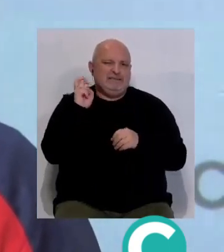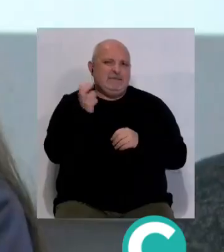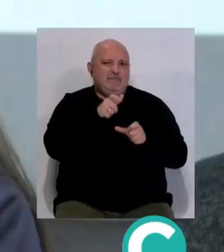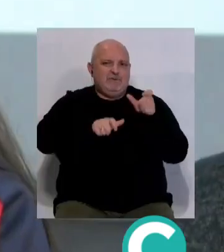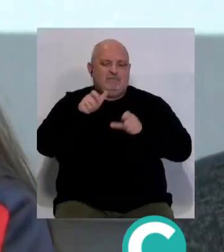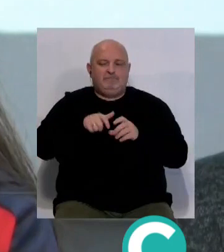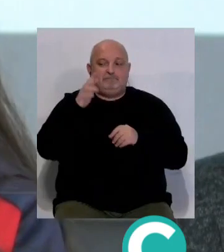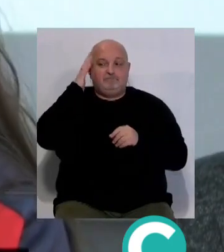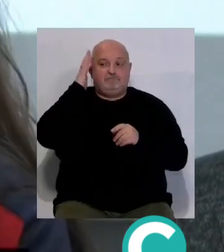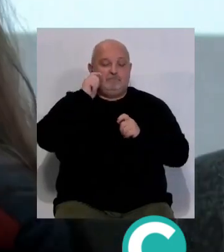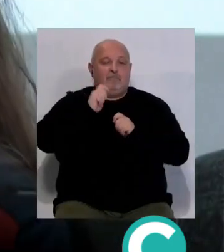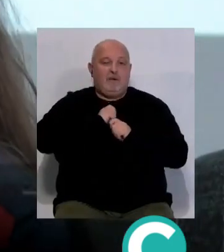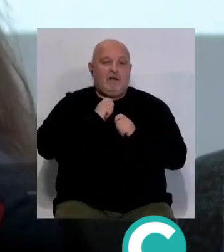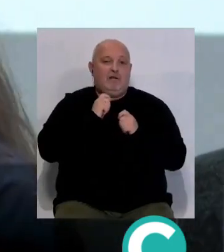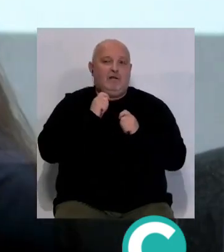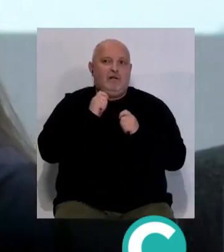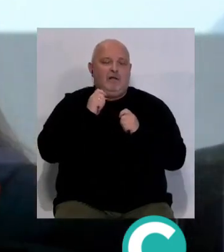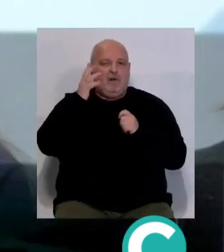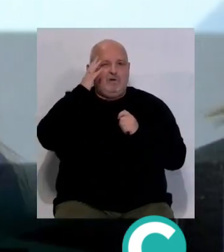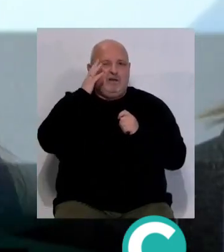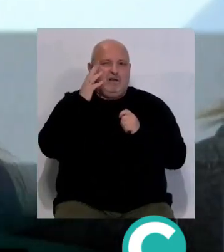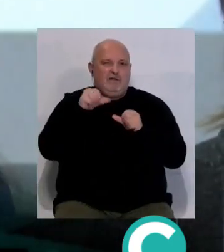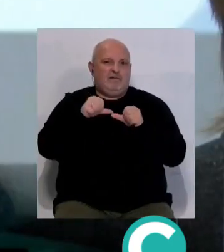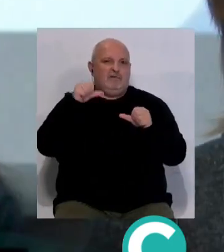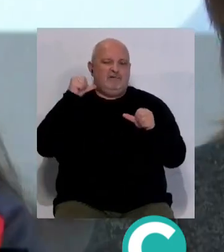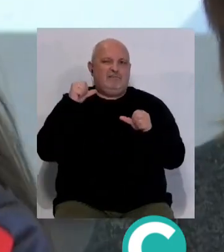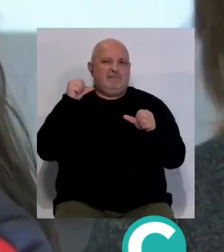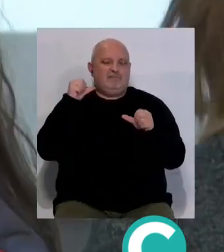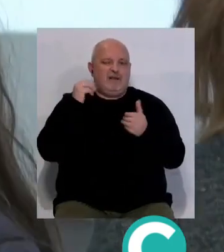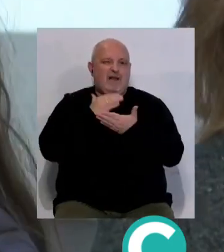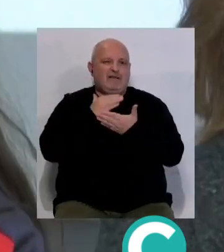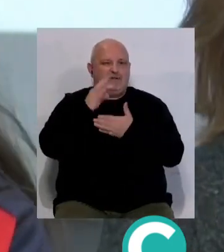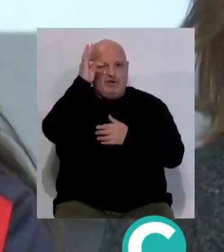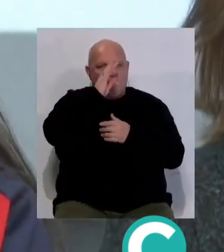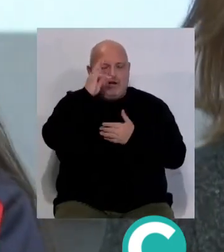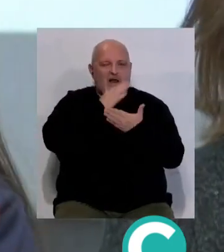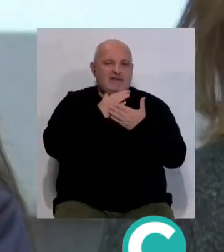con la ilusión que nos reciben la ilusión que llevan toda la clase teórica la clase práctica